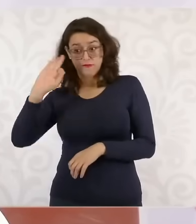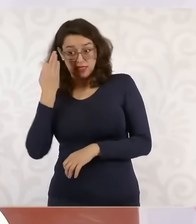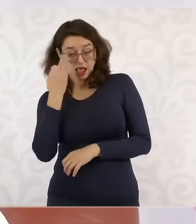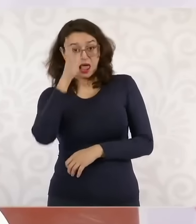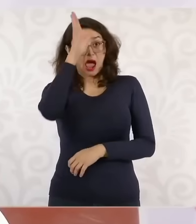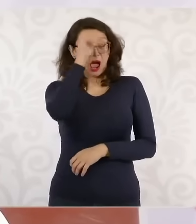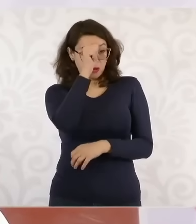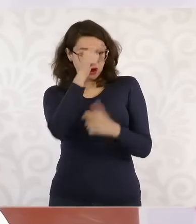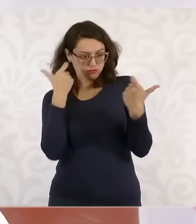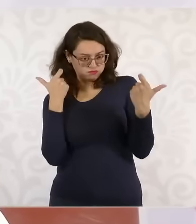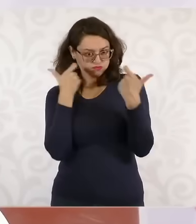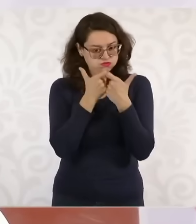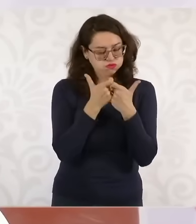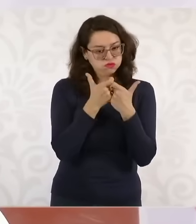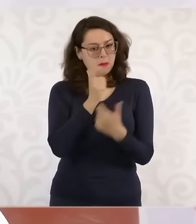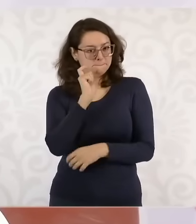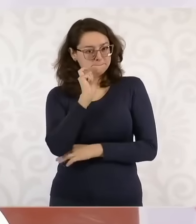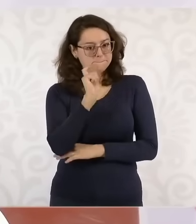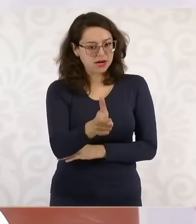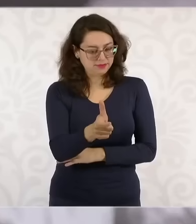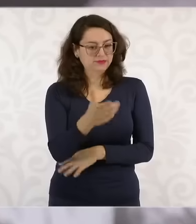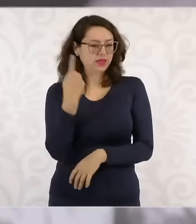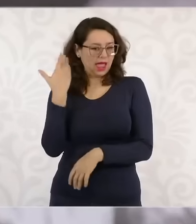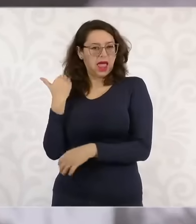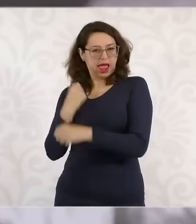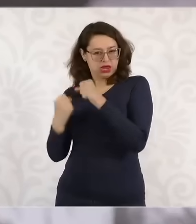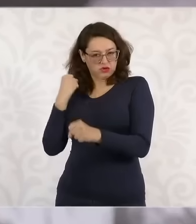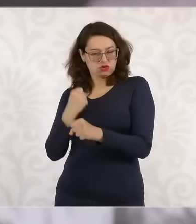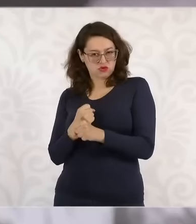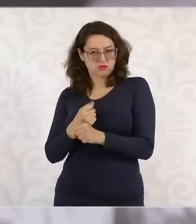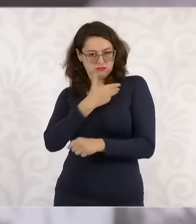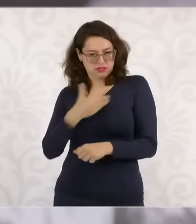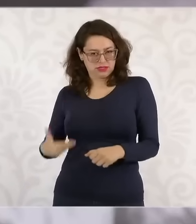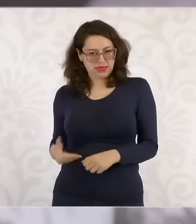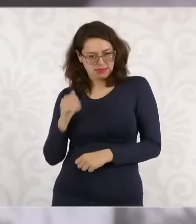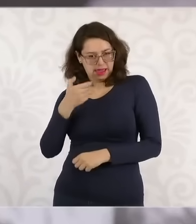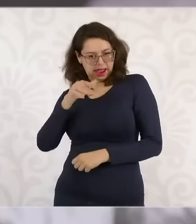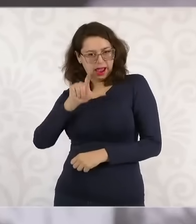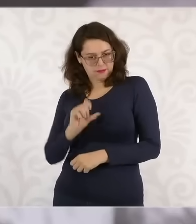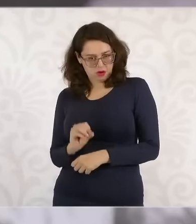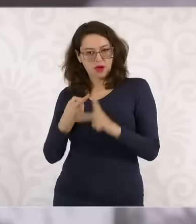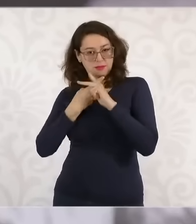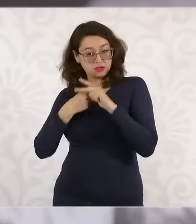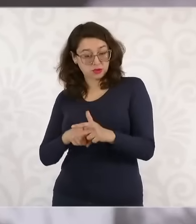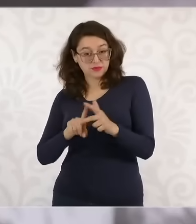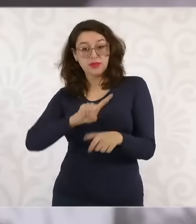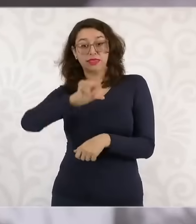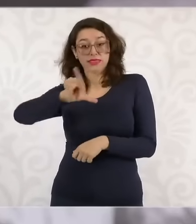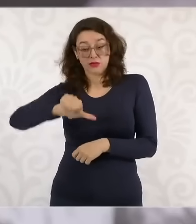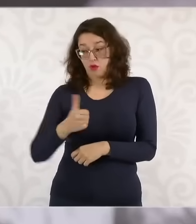fueron refrendados en diciembre mismo del 2024 por las y los gobernadores para que esta pensión